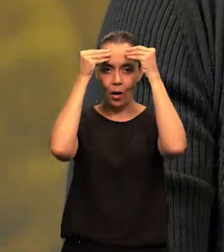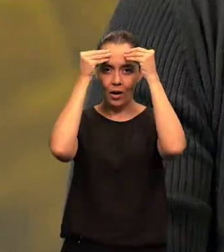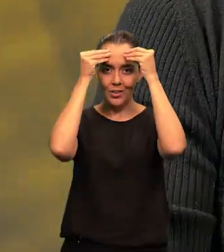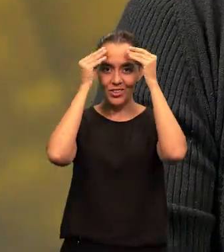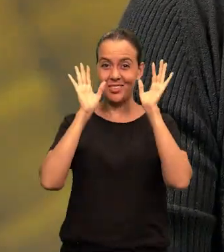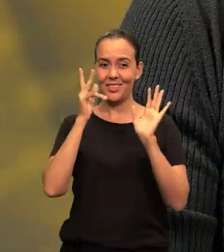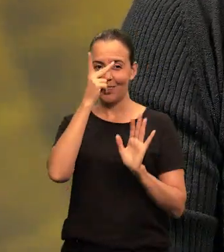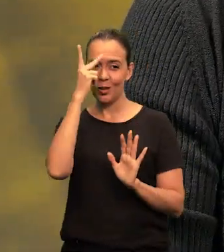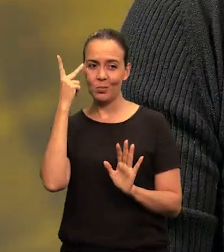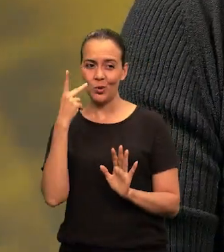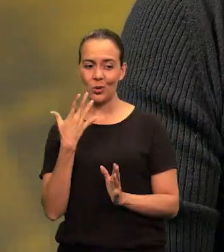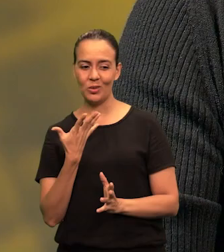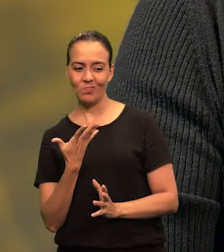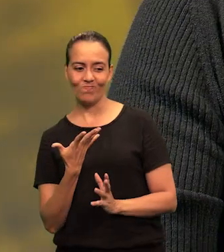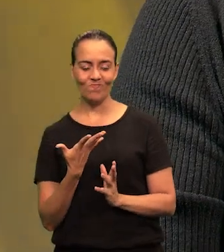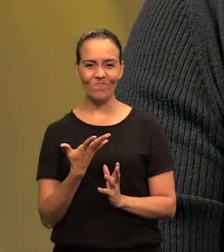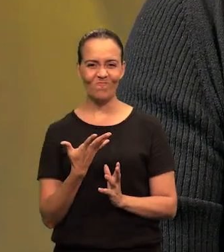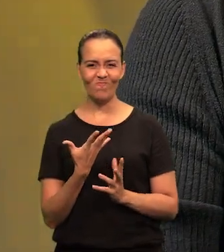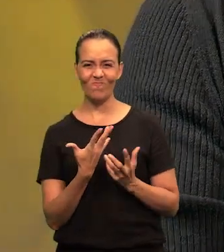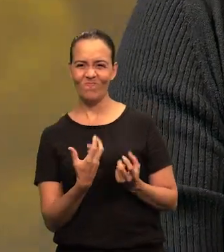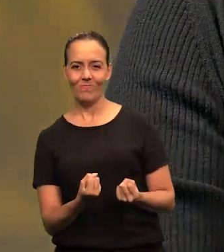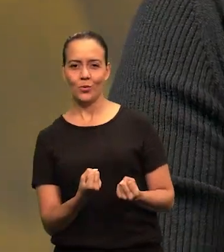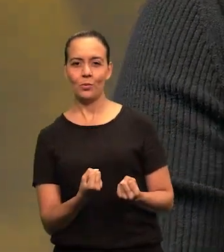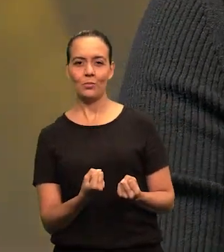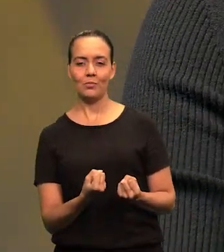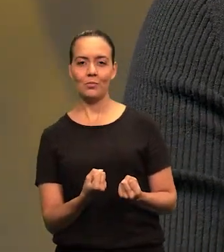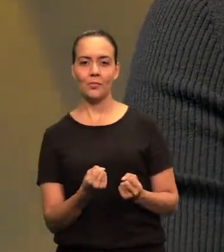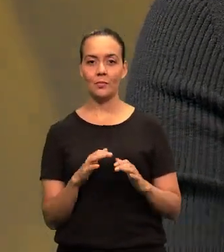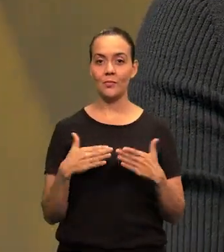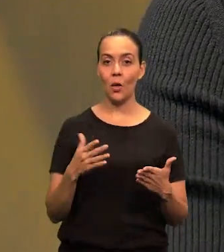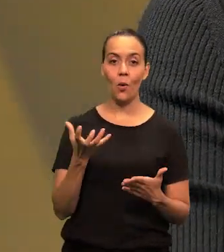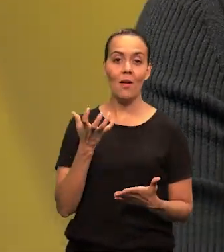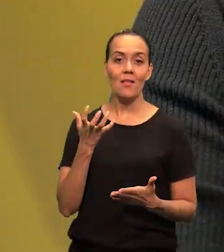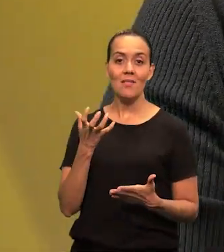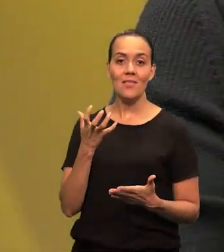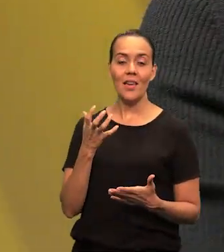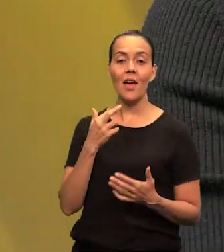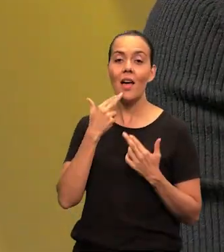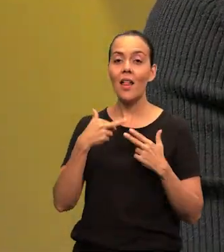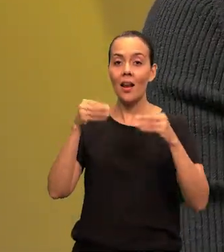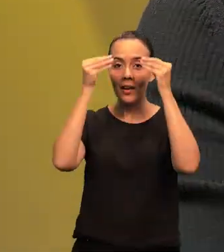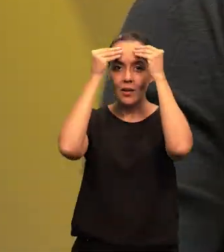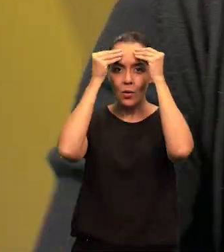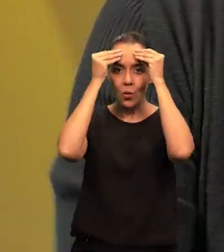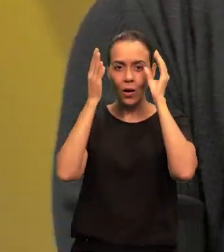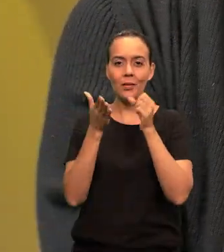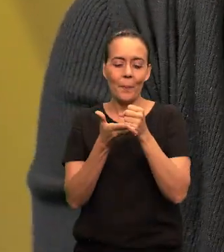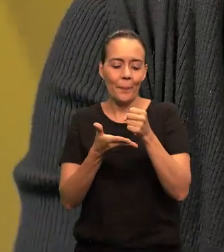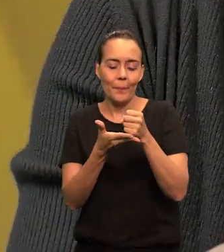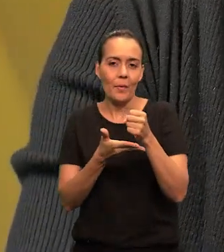que está sendo muito mal vista. Então quando a gente tenta, por exemplo, inserir linguagem neutra, eu não estou nem dizendo que a linguagem neutra